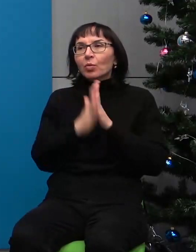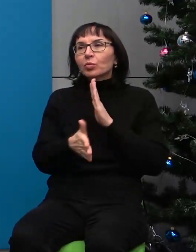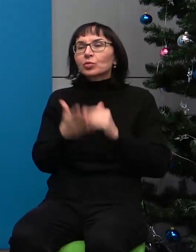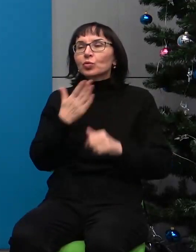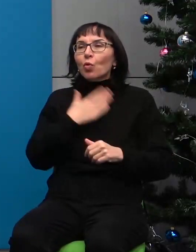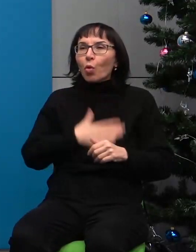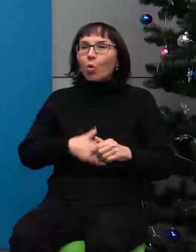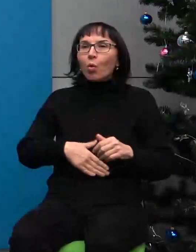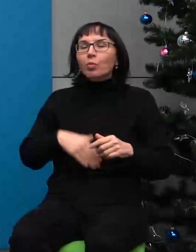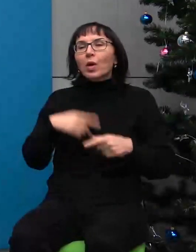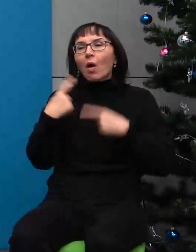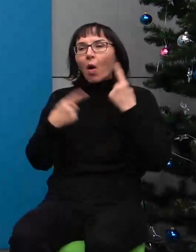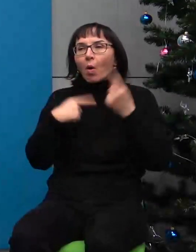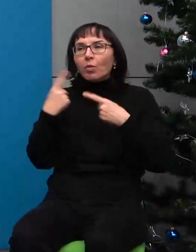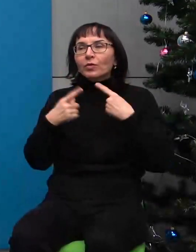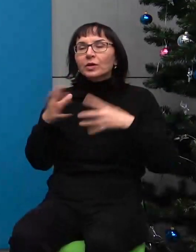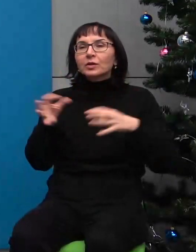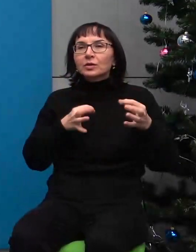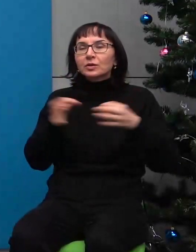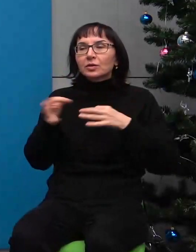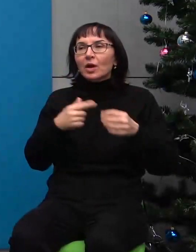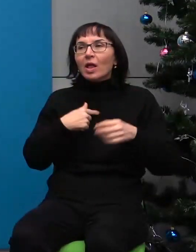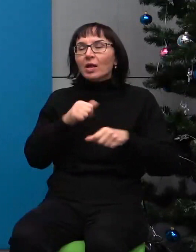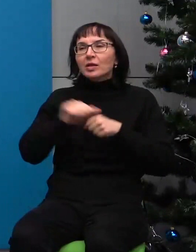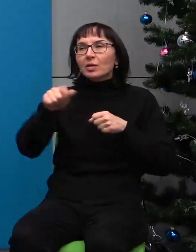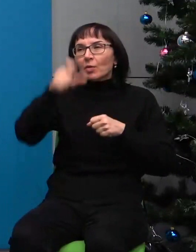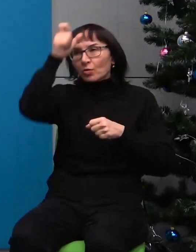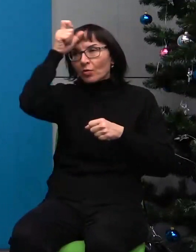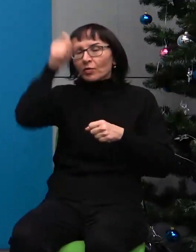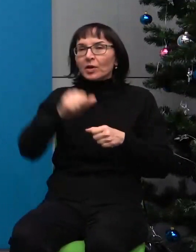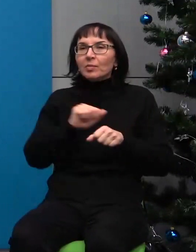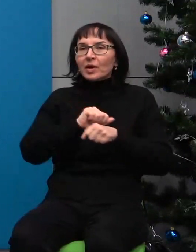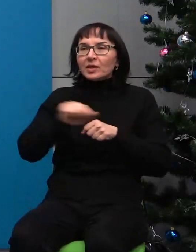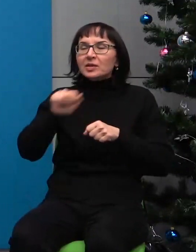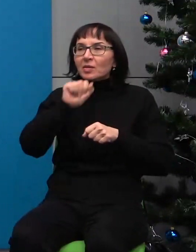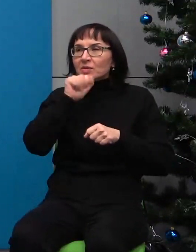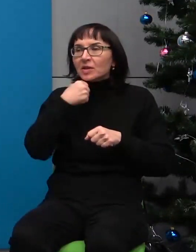Jestem takim człowiekiem, który im jest starszy, tym człowiek lepiej zna siebie.